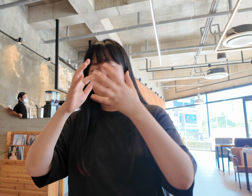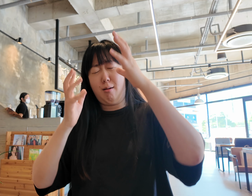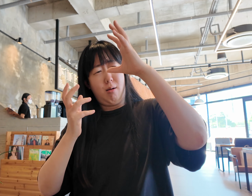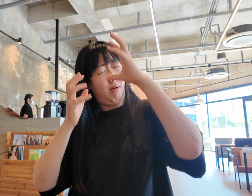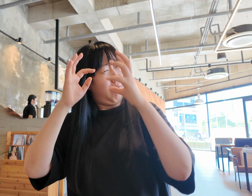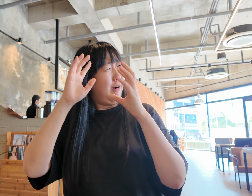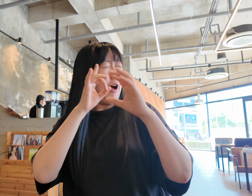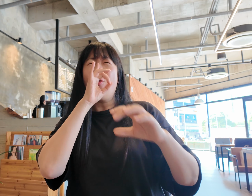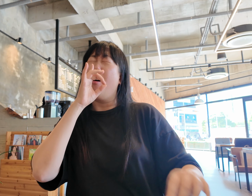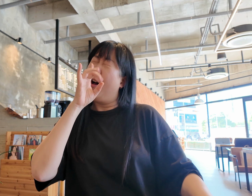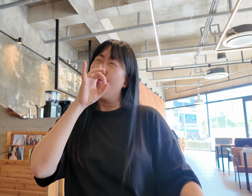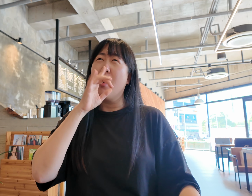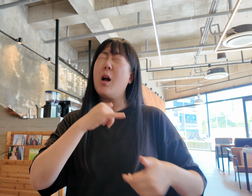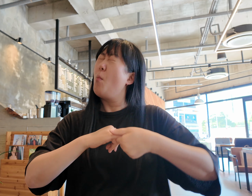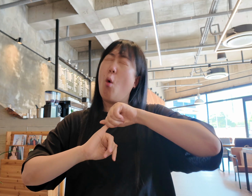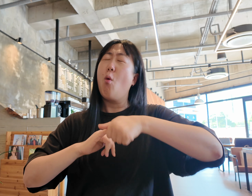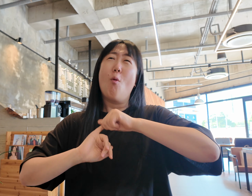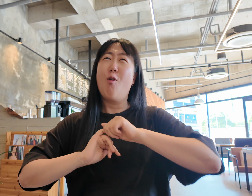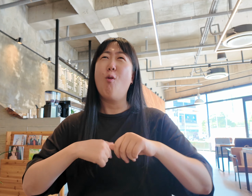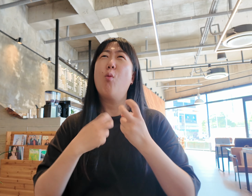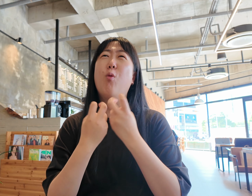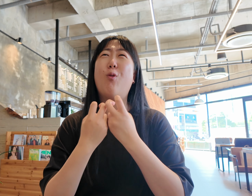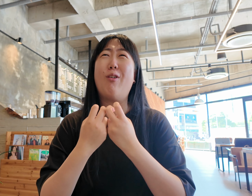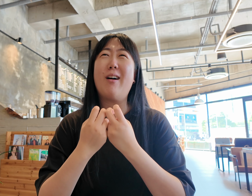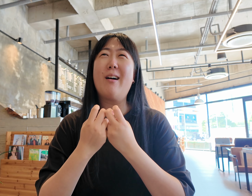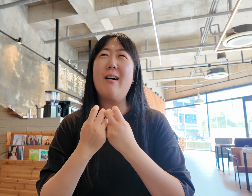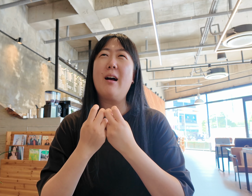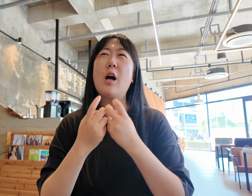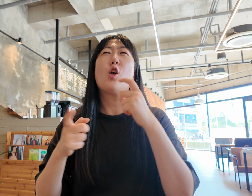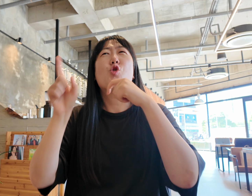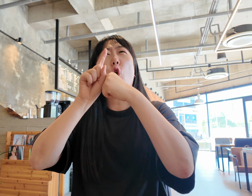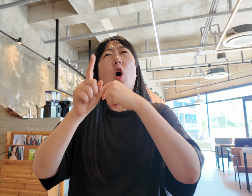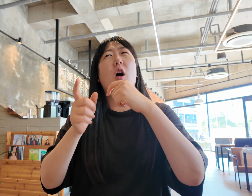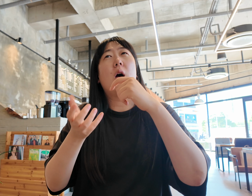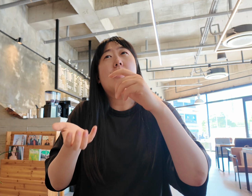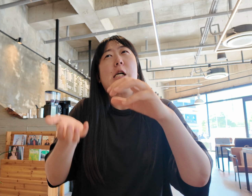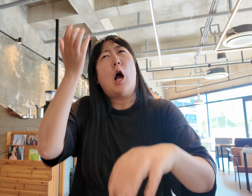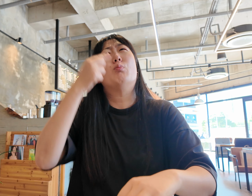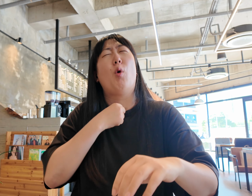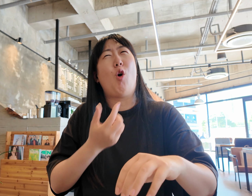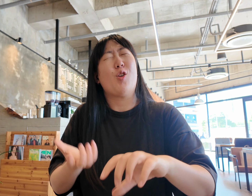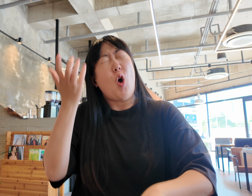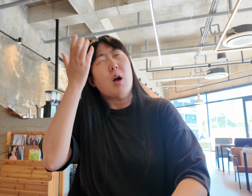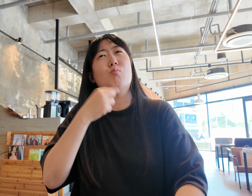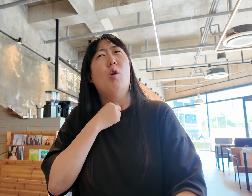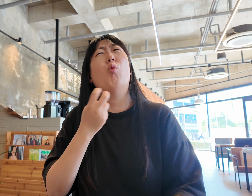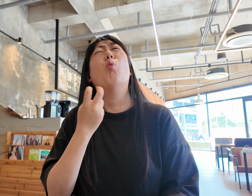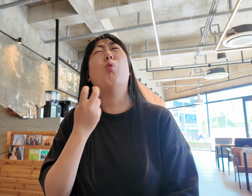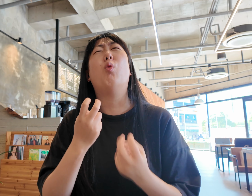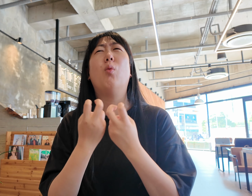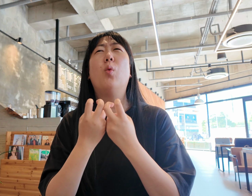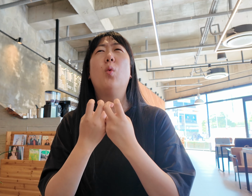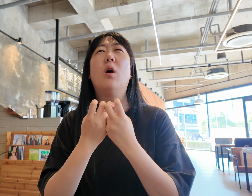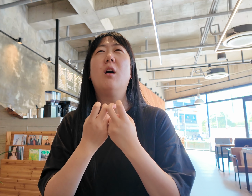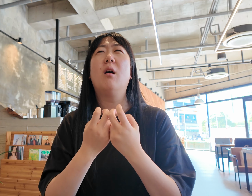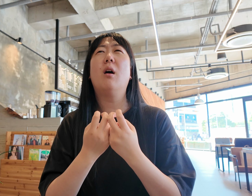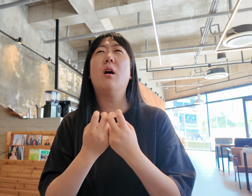Realmente no soy bueno inventando lenguaje de señas. ¿Qué debo hacer si quiero mejorar?